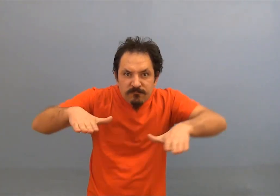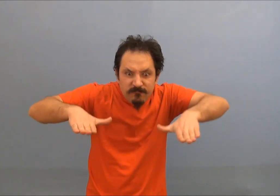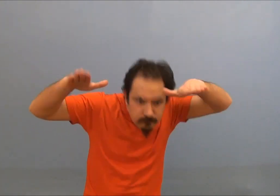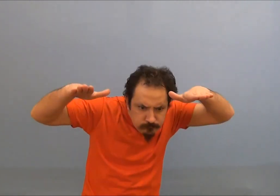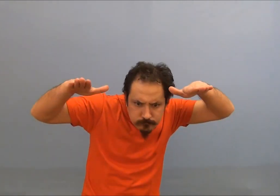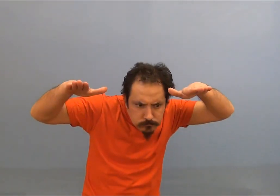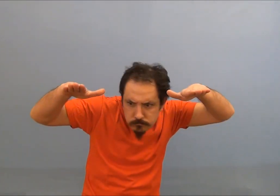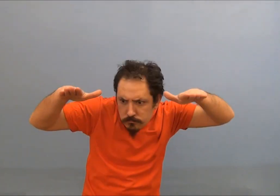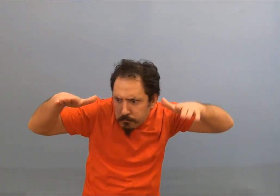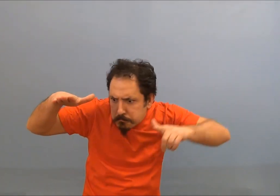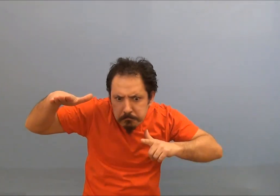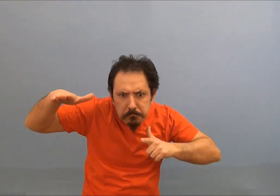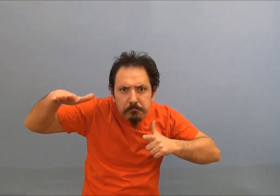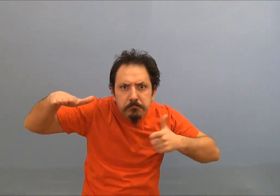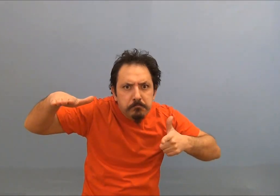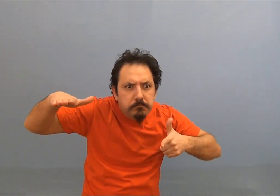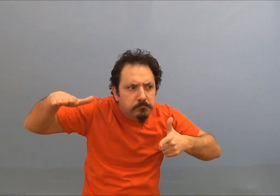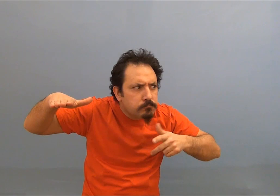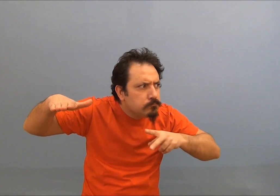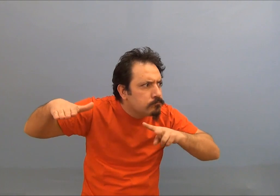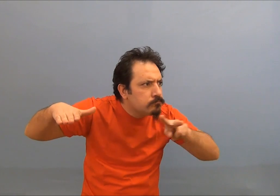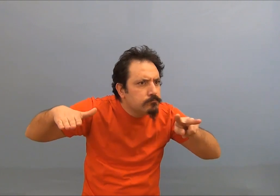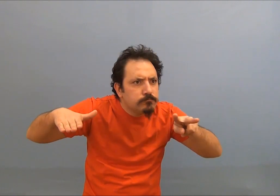e non vide nessuno! Guardò sotto il banco, e nessuno;